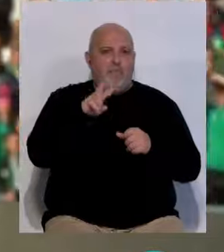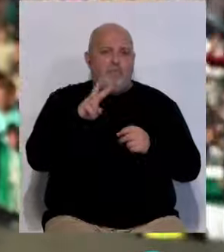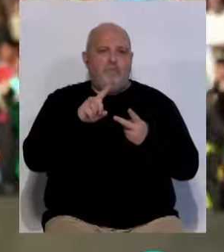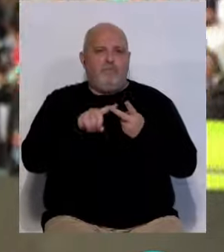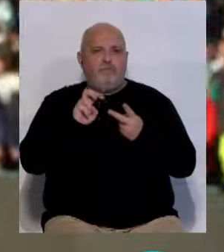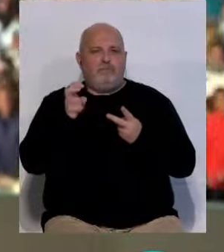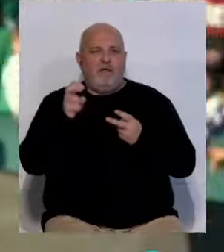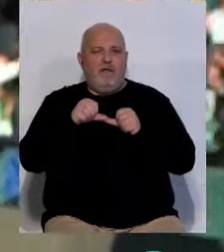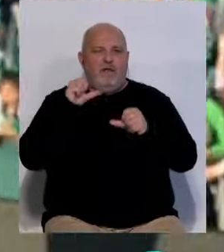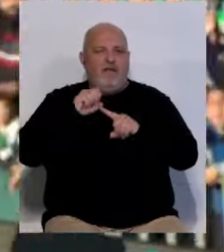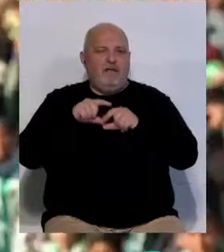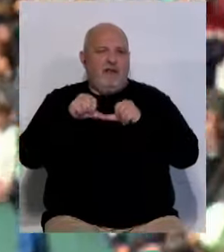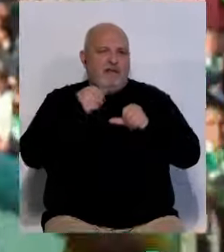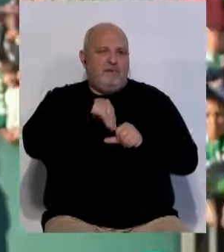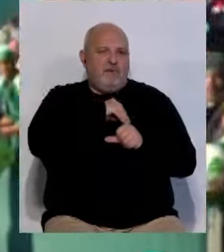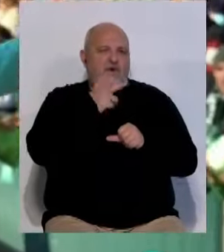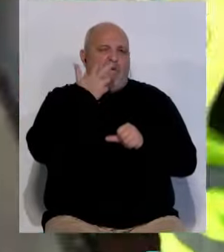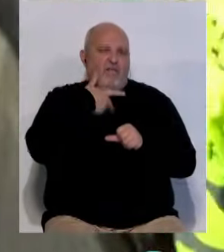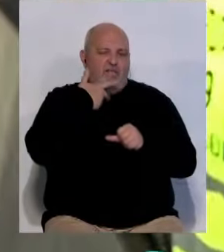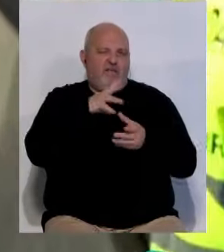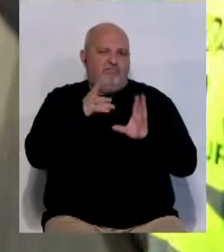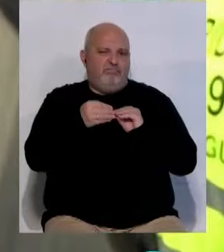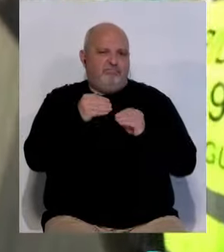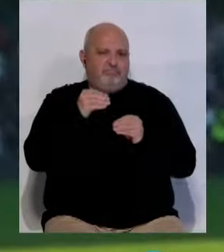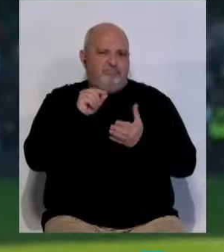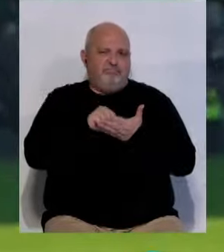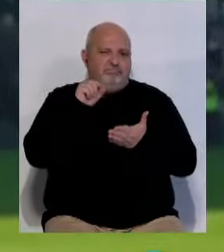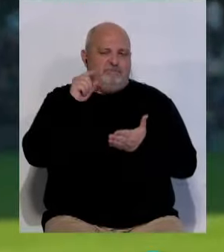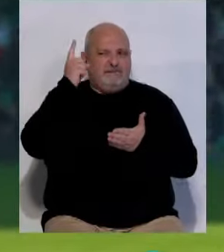pasado en la liga española saben ya de actuación es decir que son jugadores que se van a adaptar